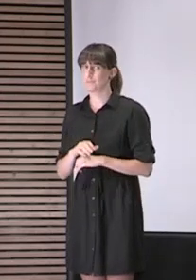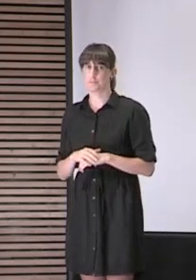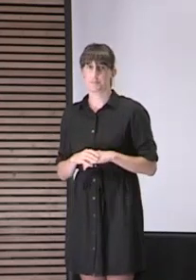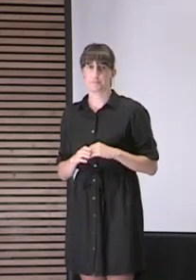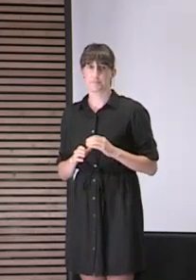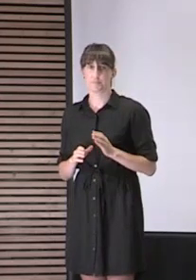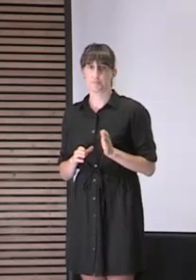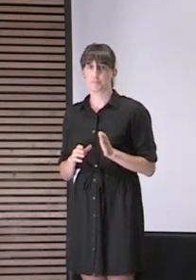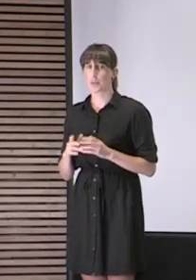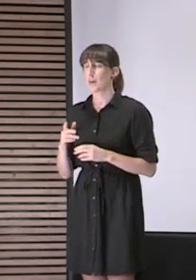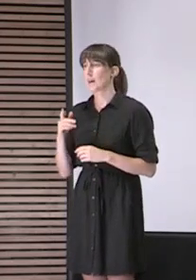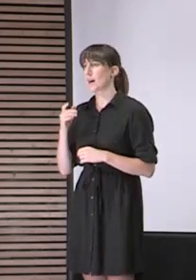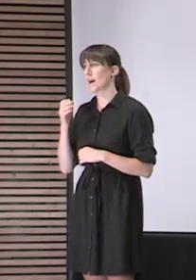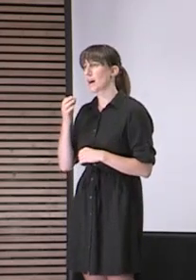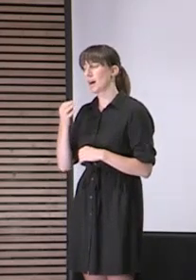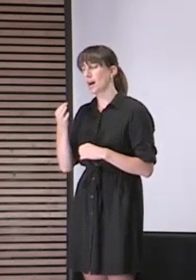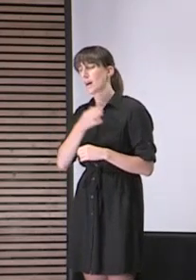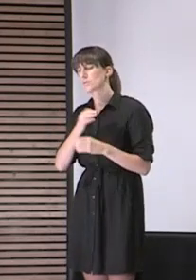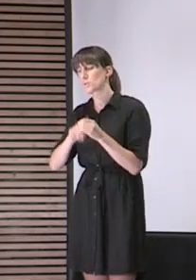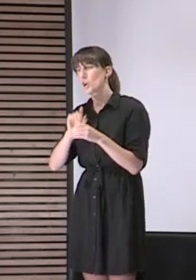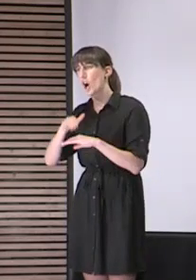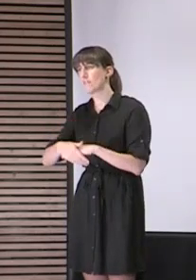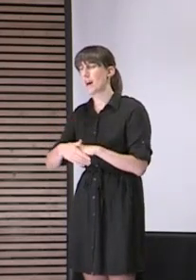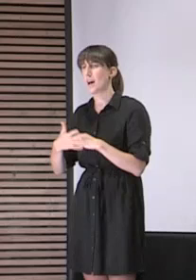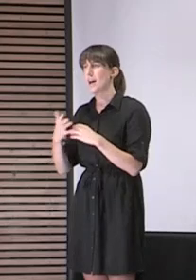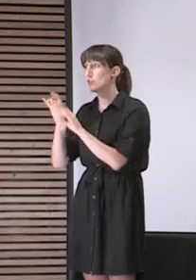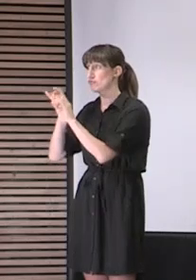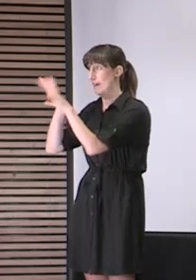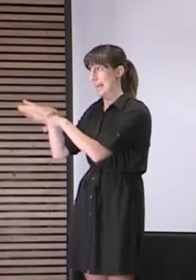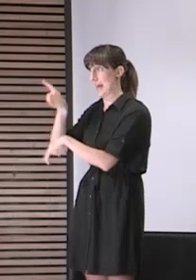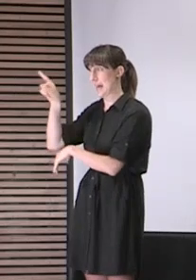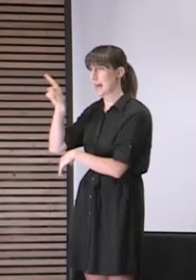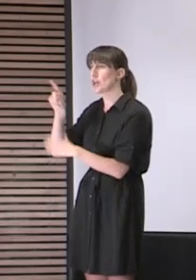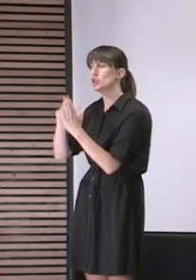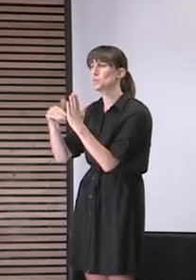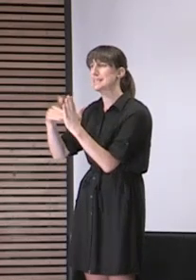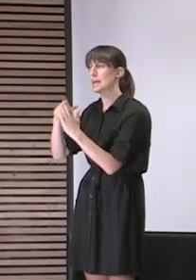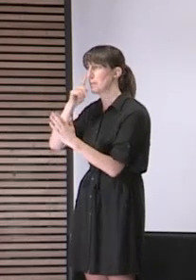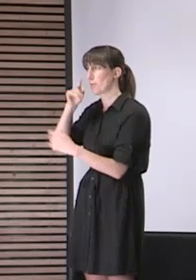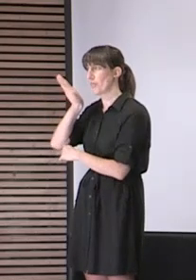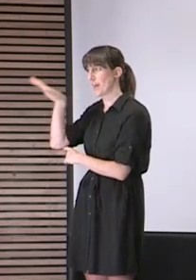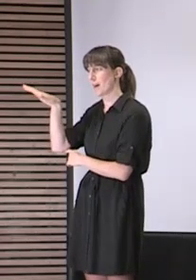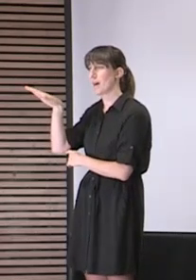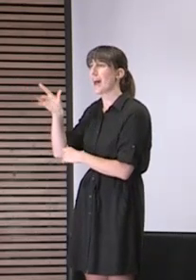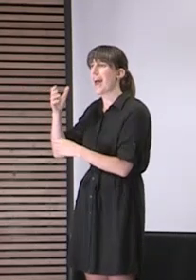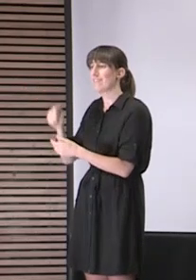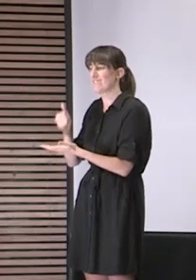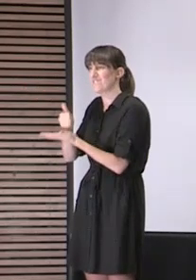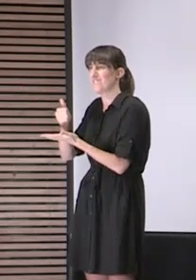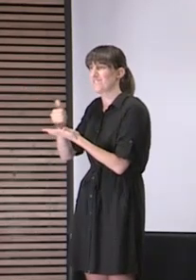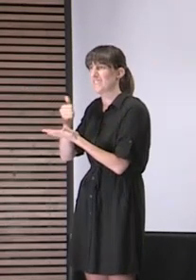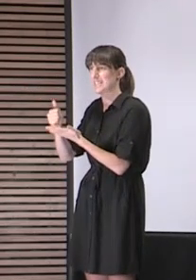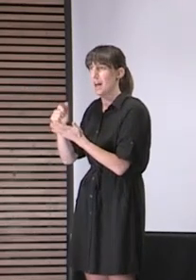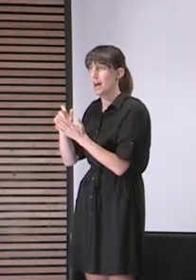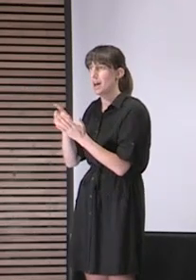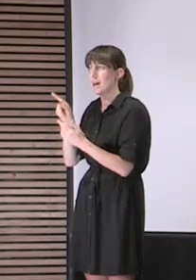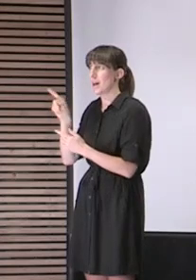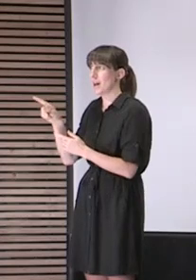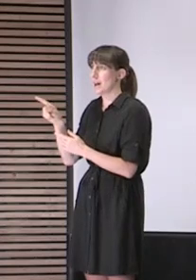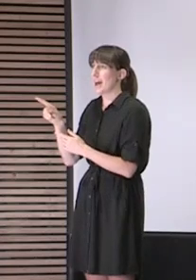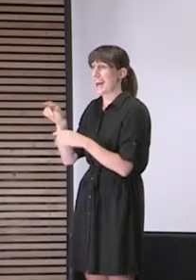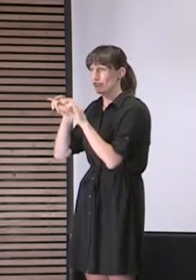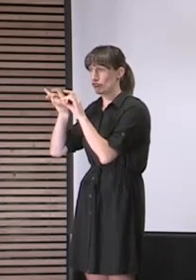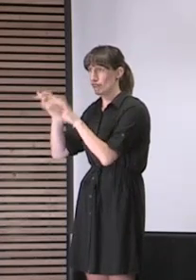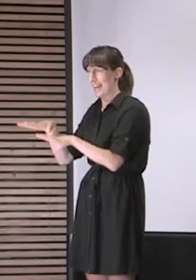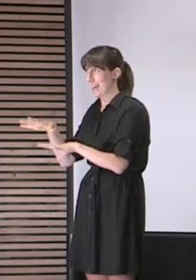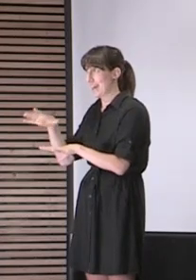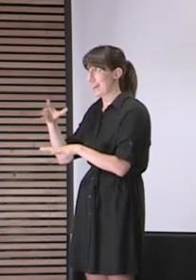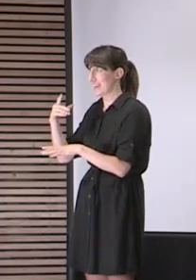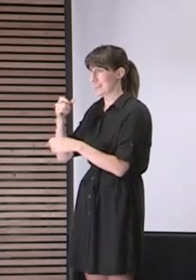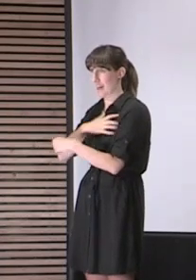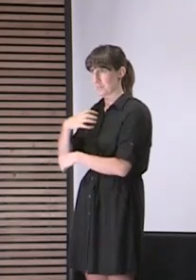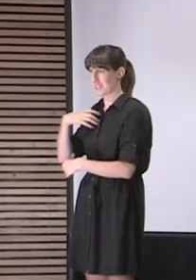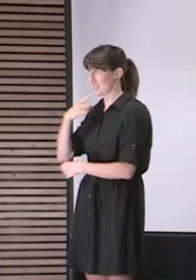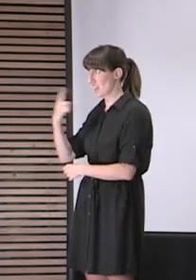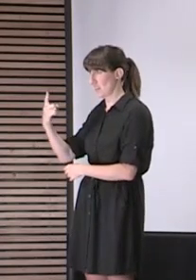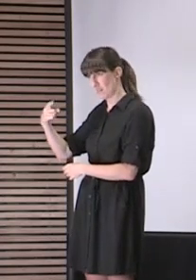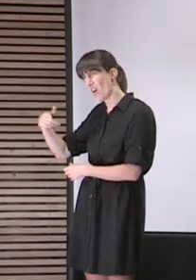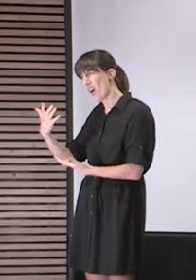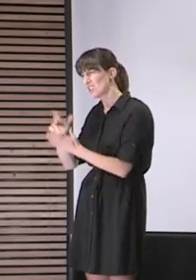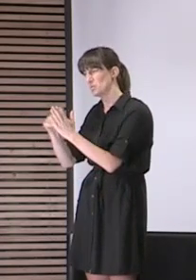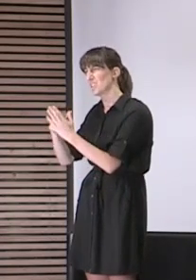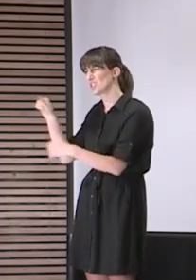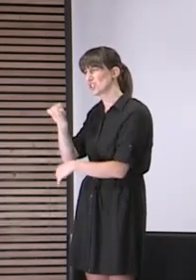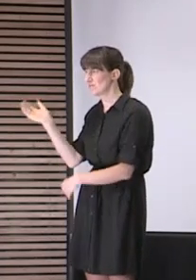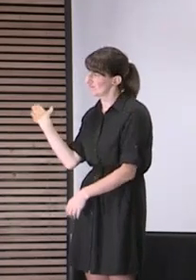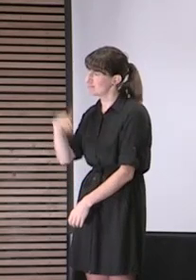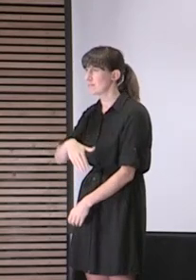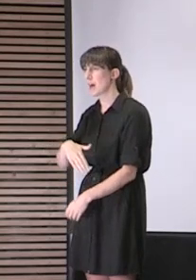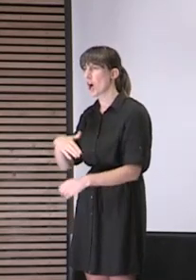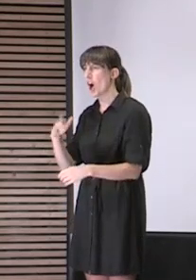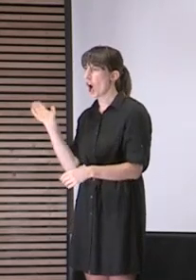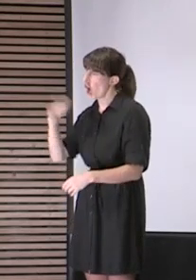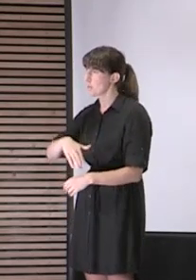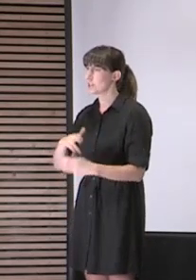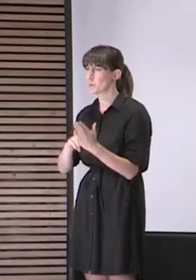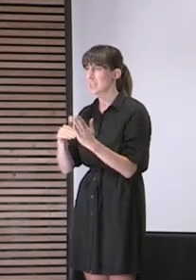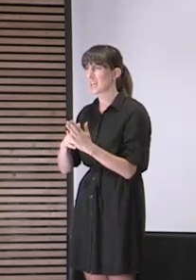Estoy completamente de acuerdo.